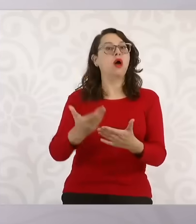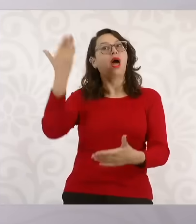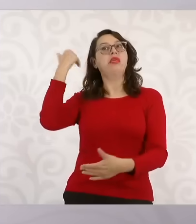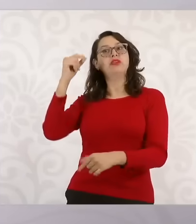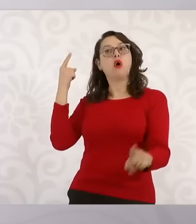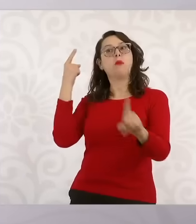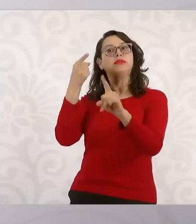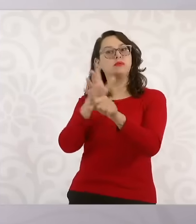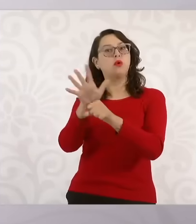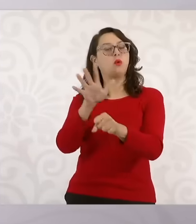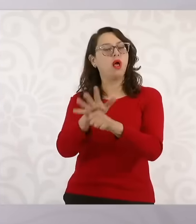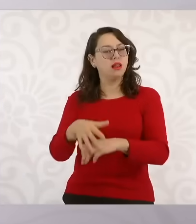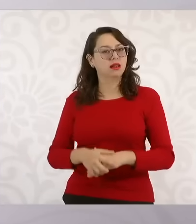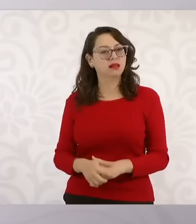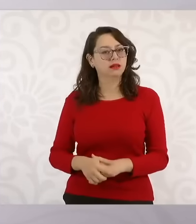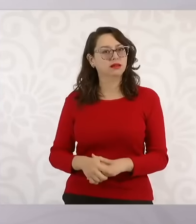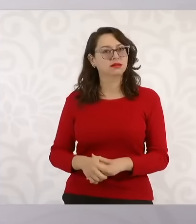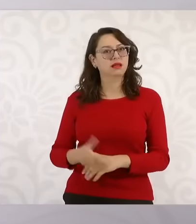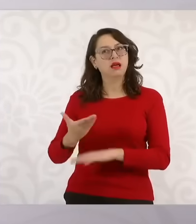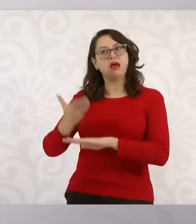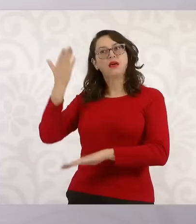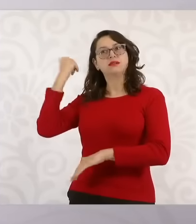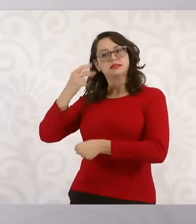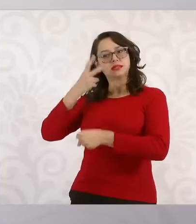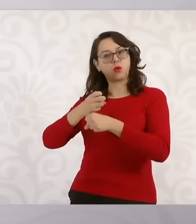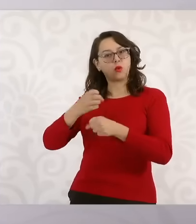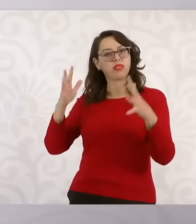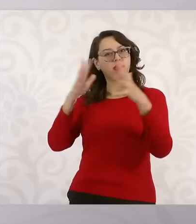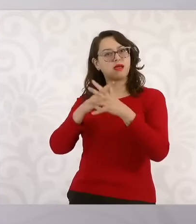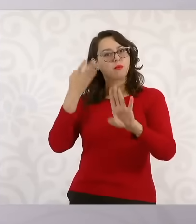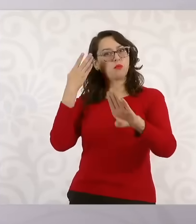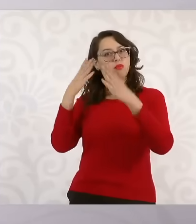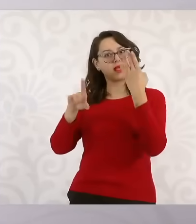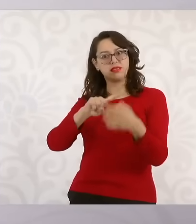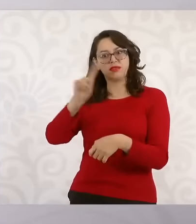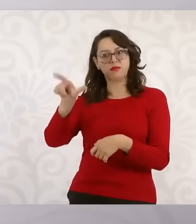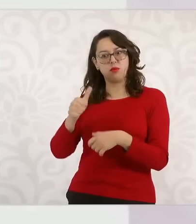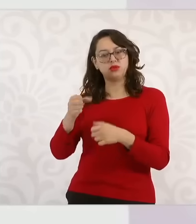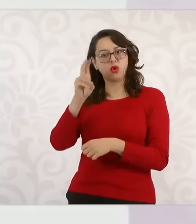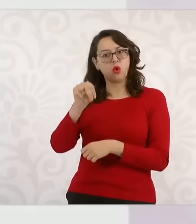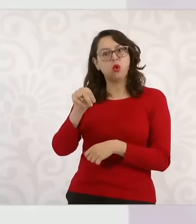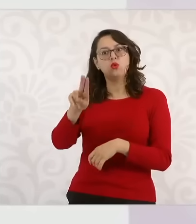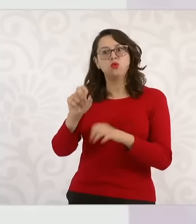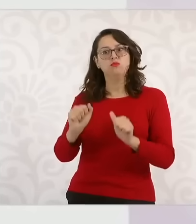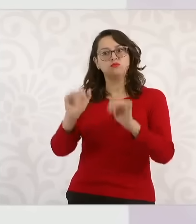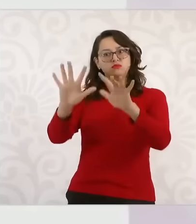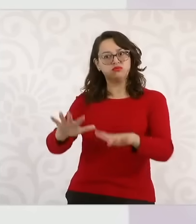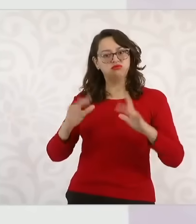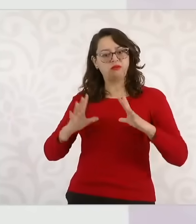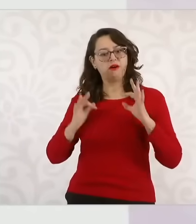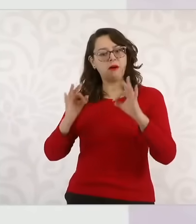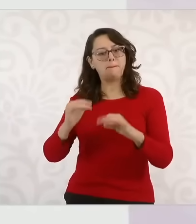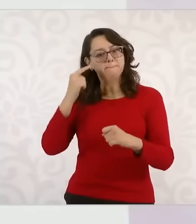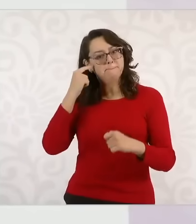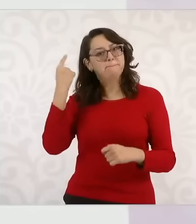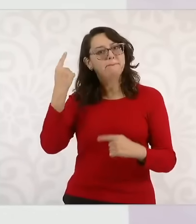de la Segunda Guerra Mundial? Pues para que hubiera un gobierno multilateral en